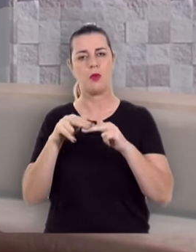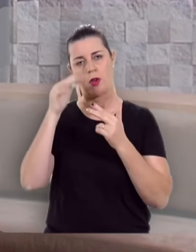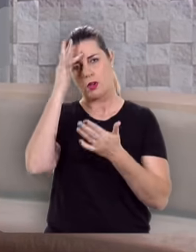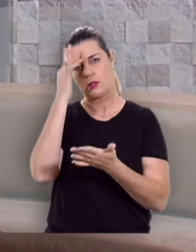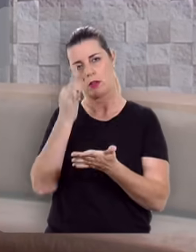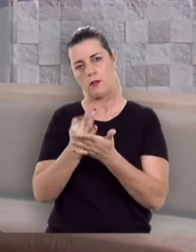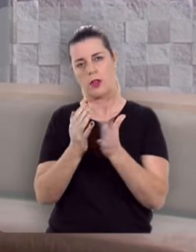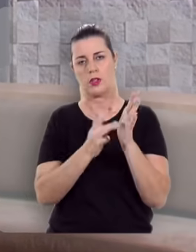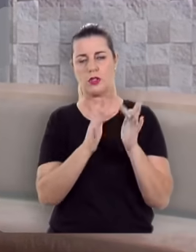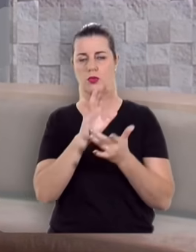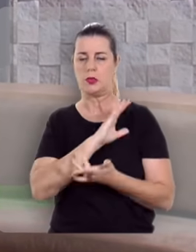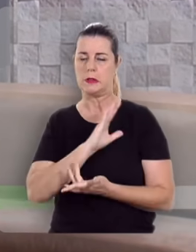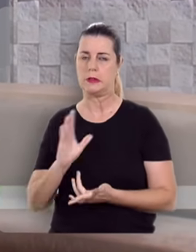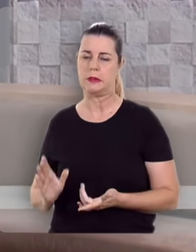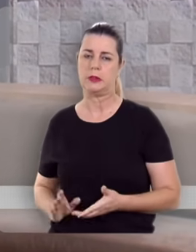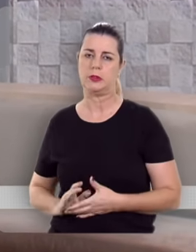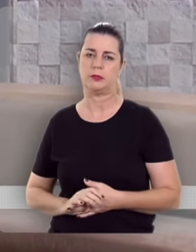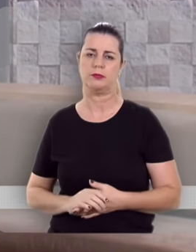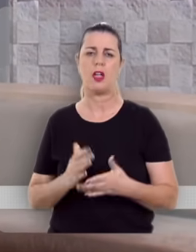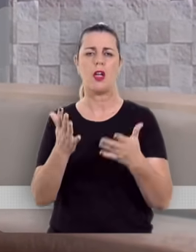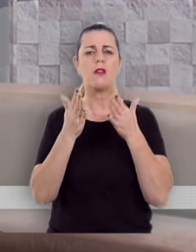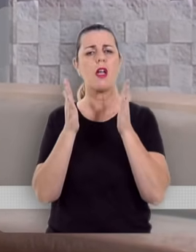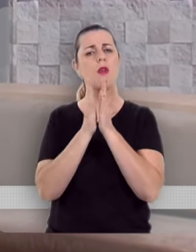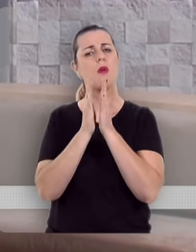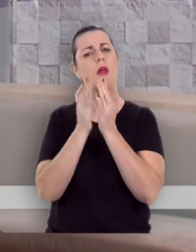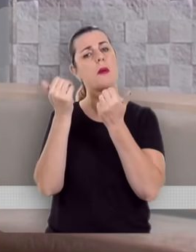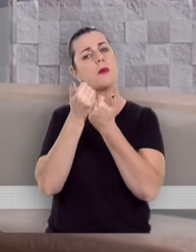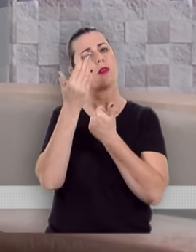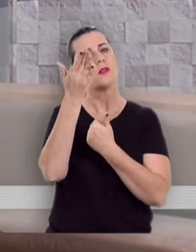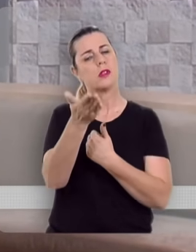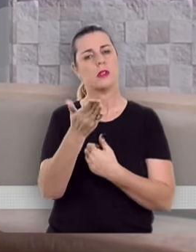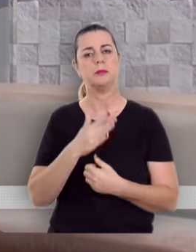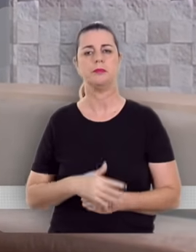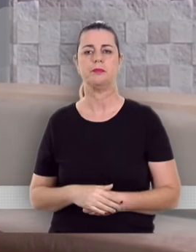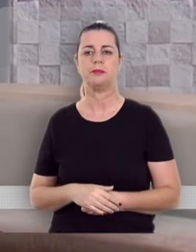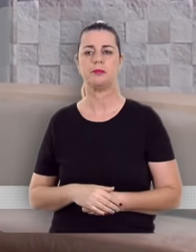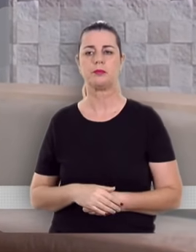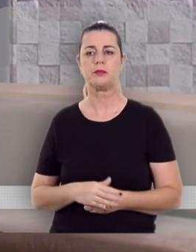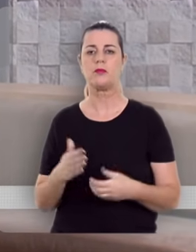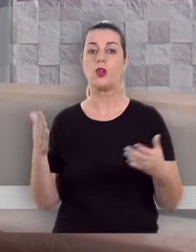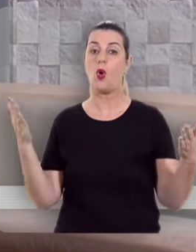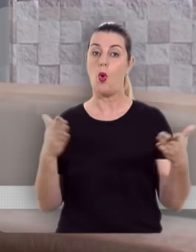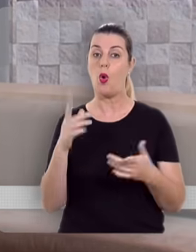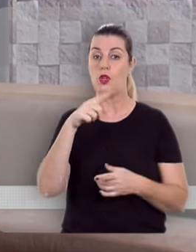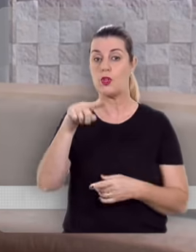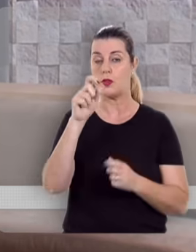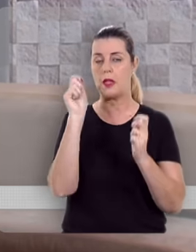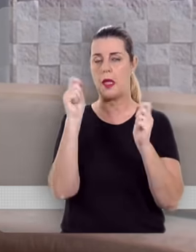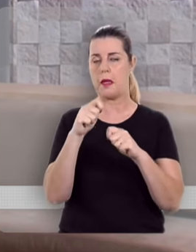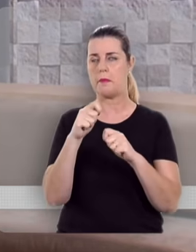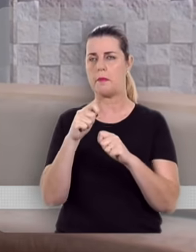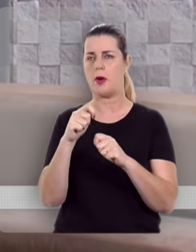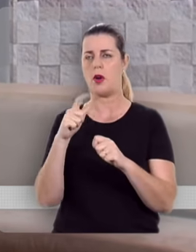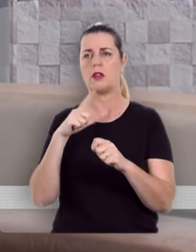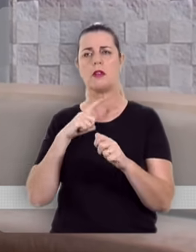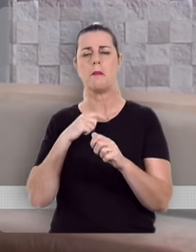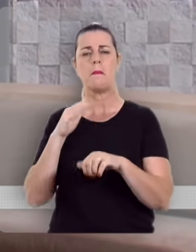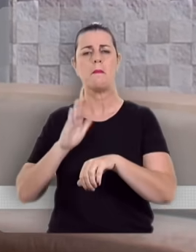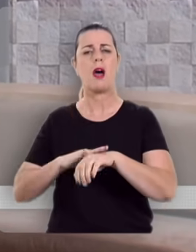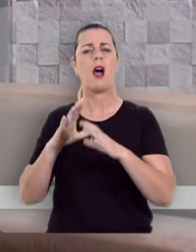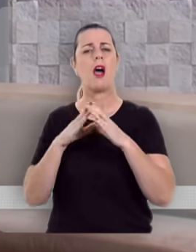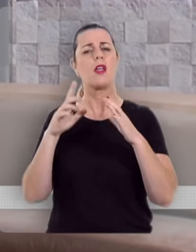em Jesus Cristo eu quero orar por você E hoje você pode tomar a mais importante decisão da sua